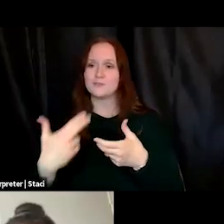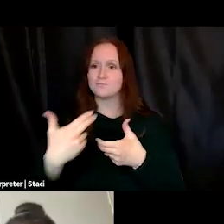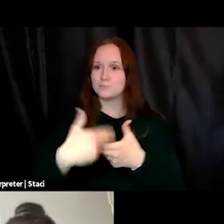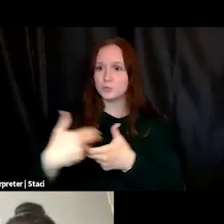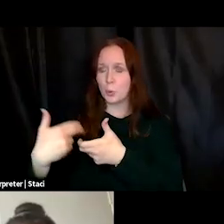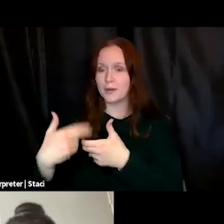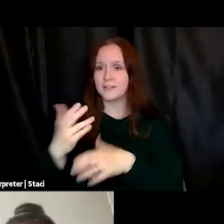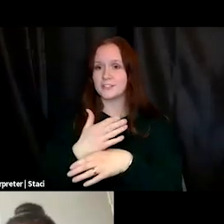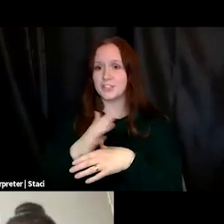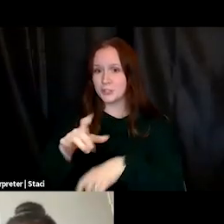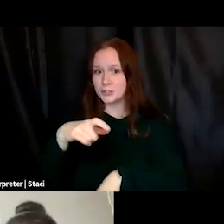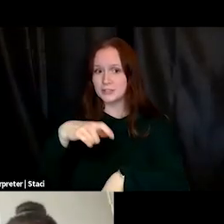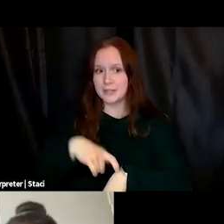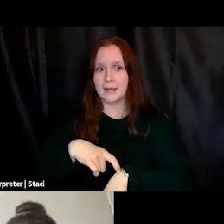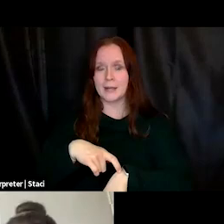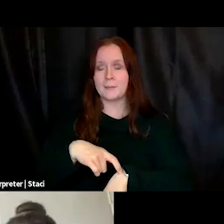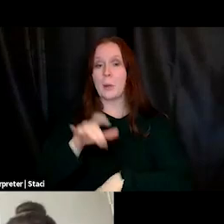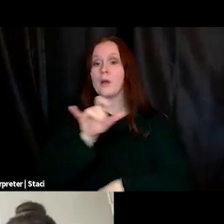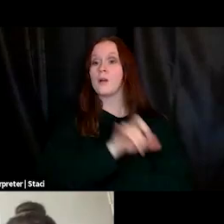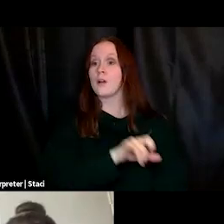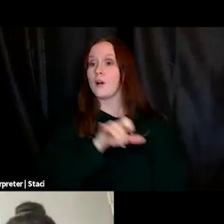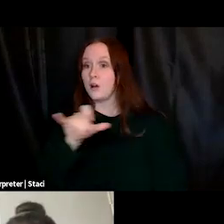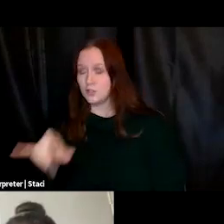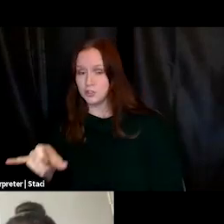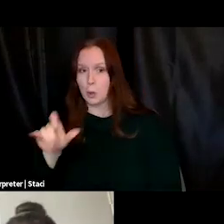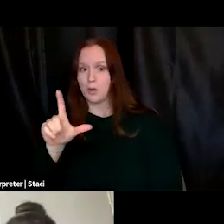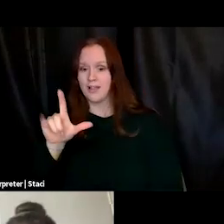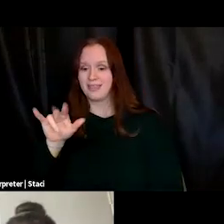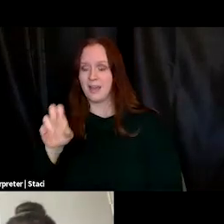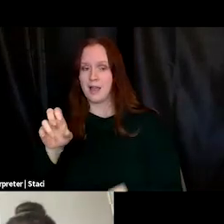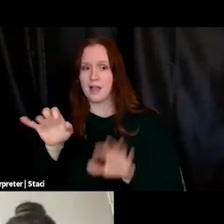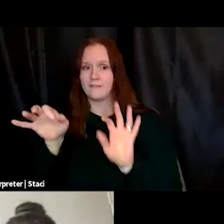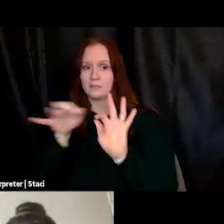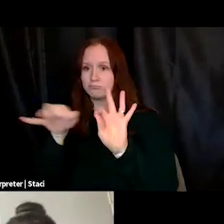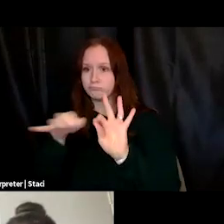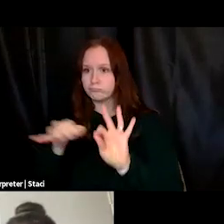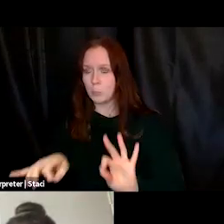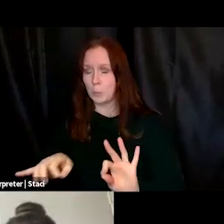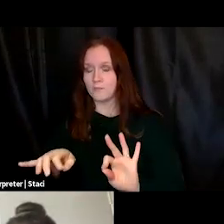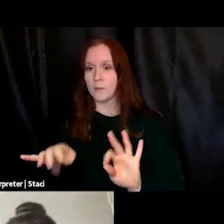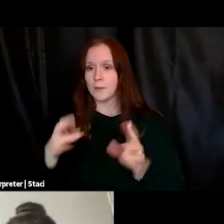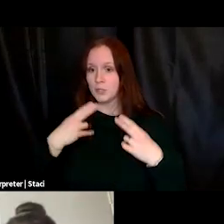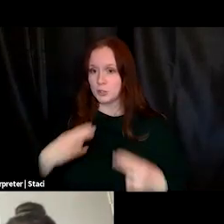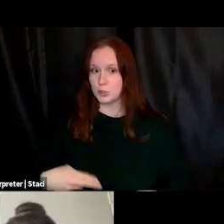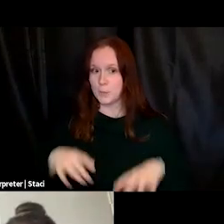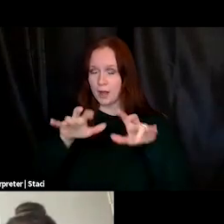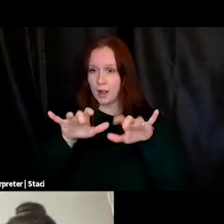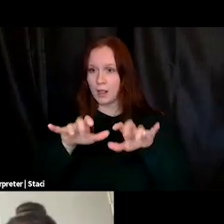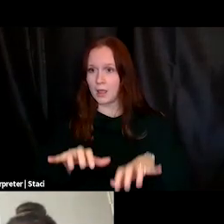y esta será también su oportunidad para descargar un certificado de asistencia si necesitan uno de esos.